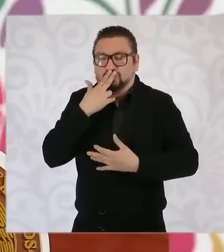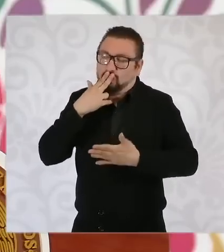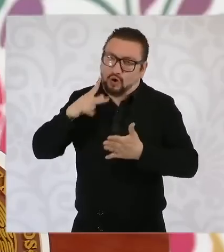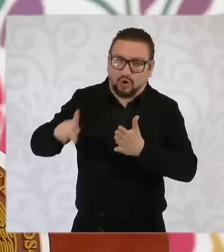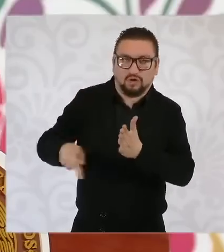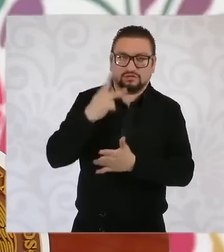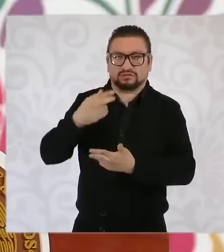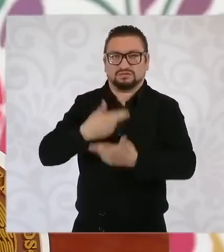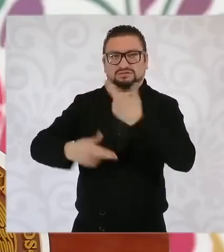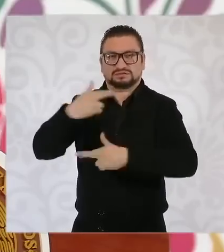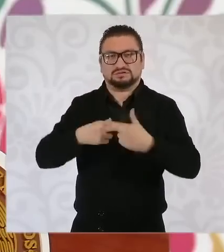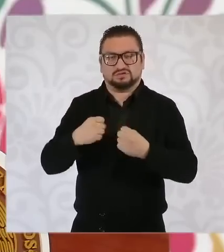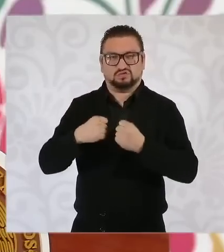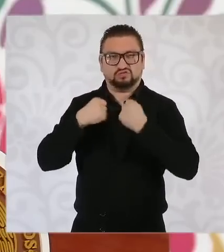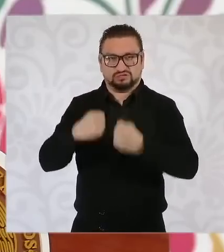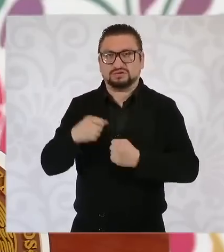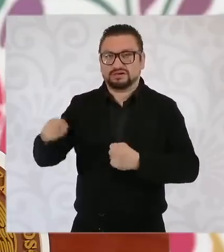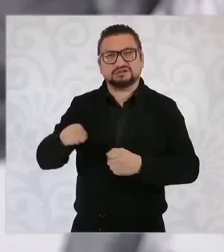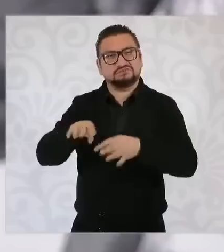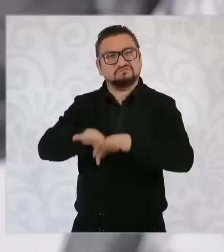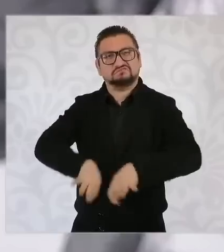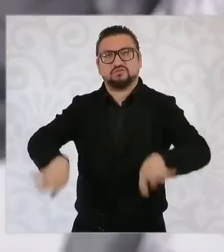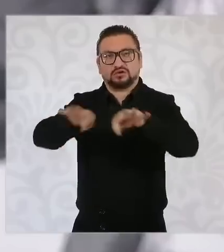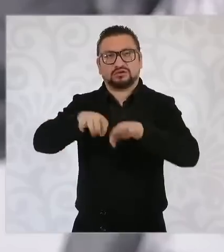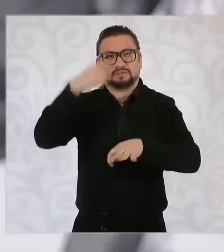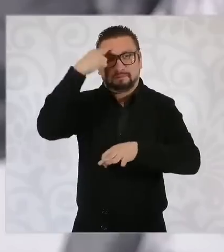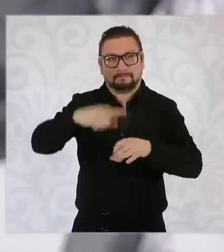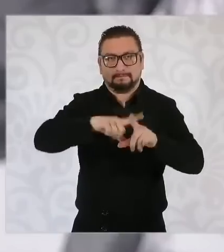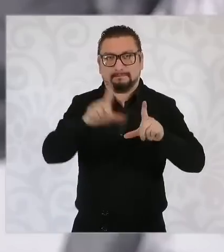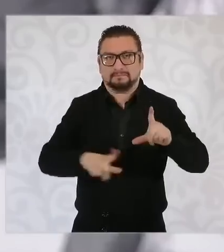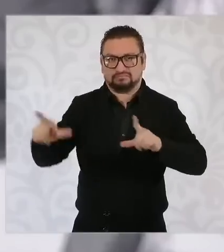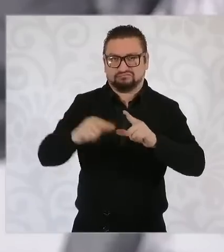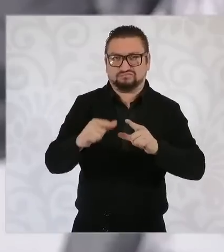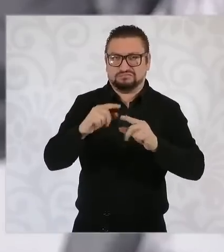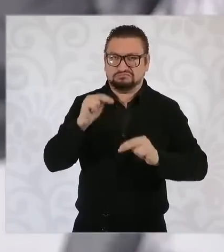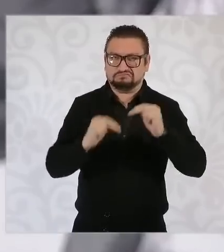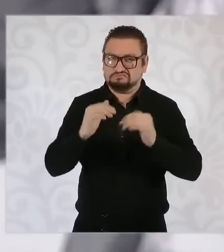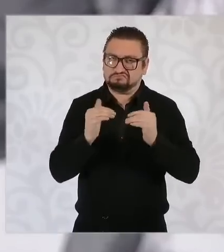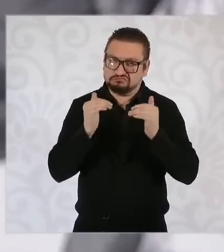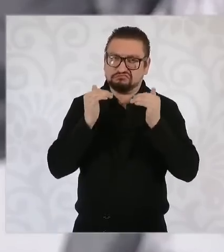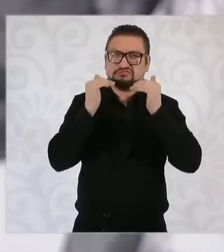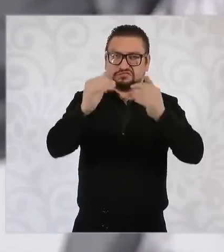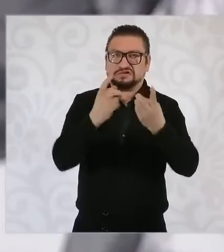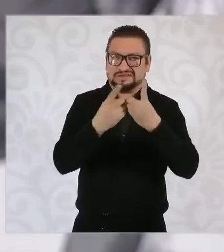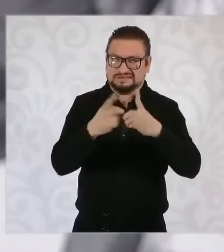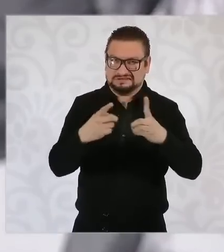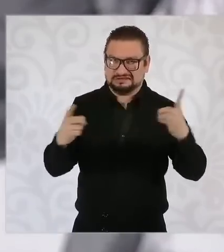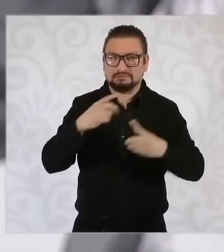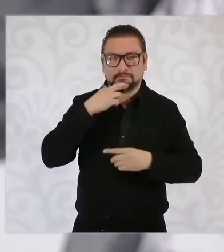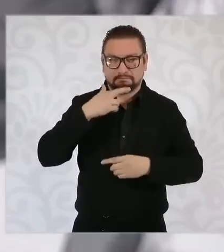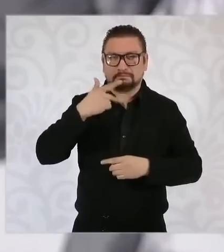para el crecimiento y el desarrollo nacional se garantiza el abasto y confiabilidad del sistema